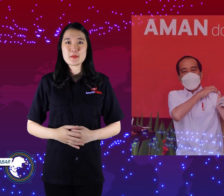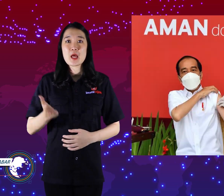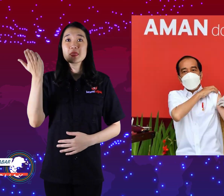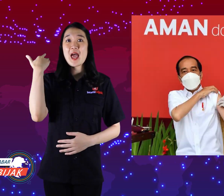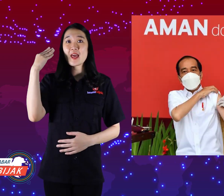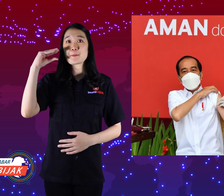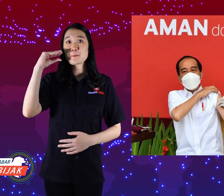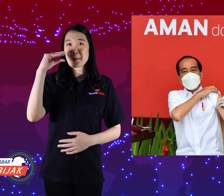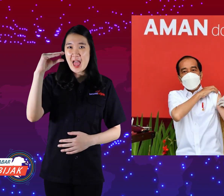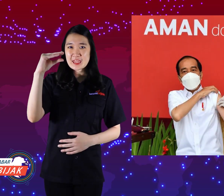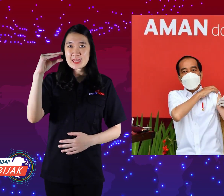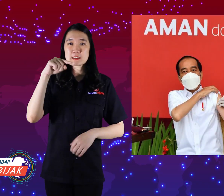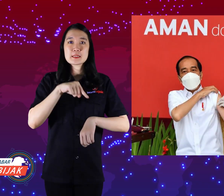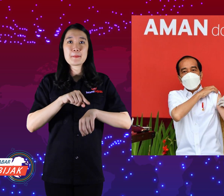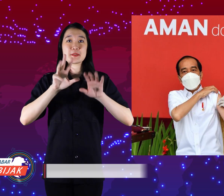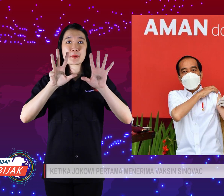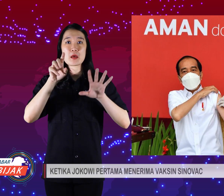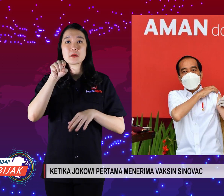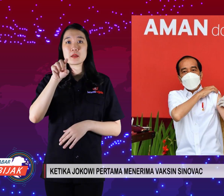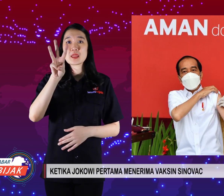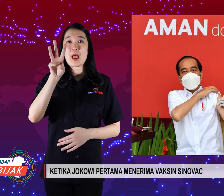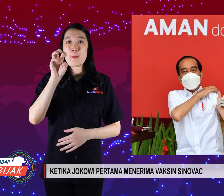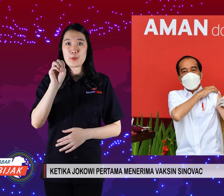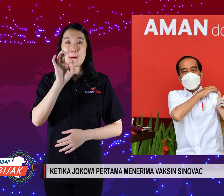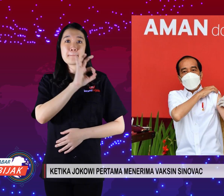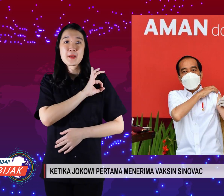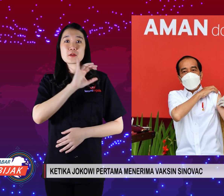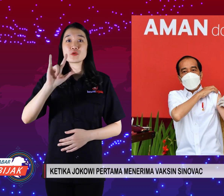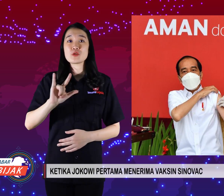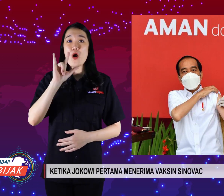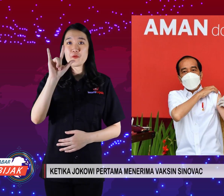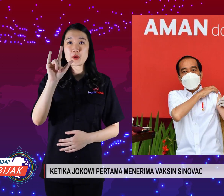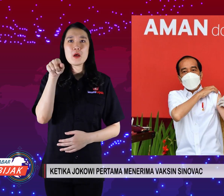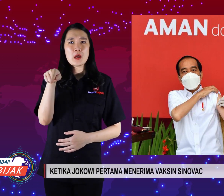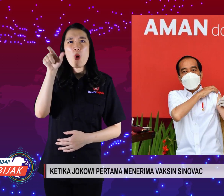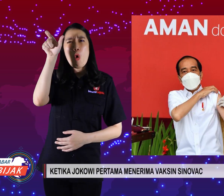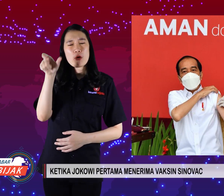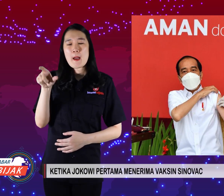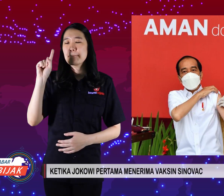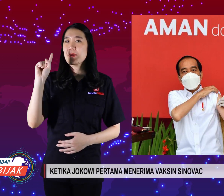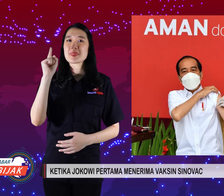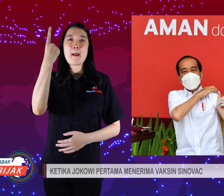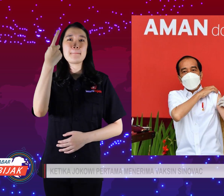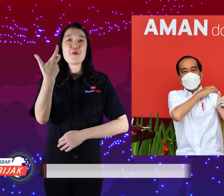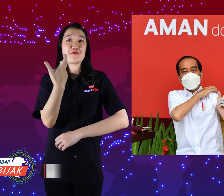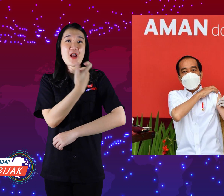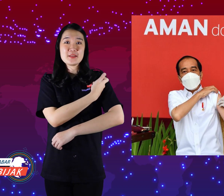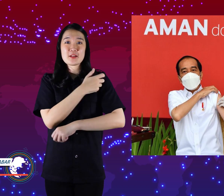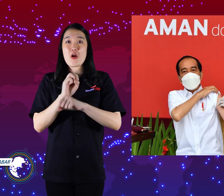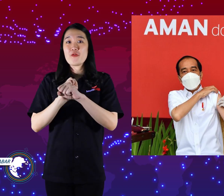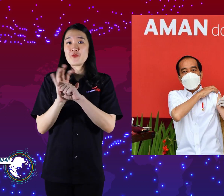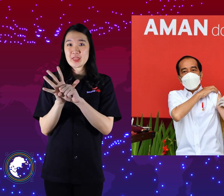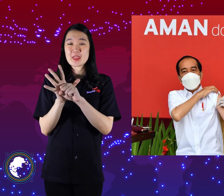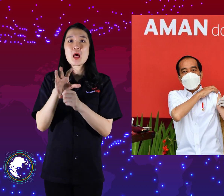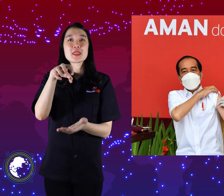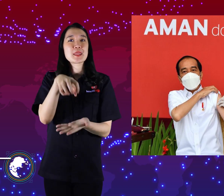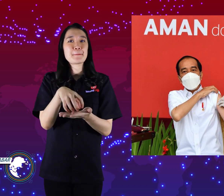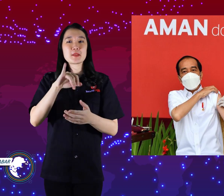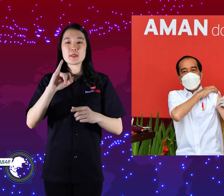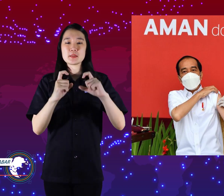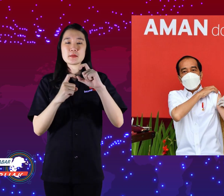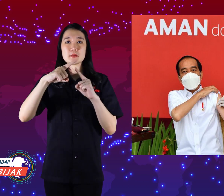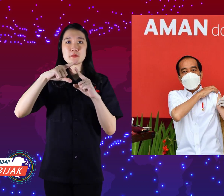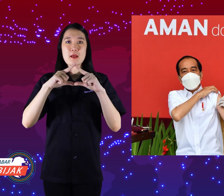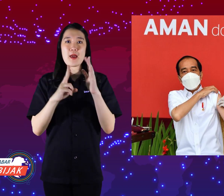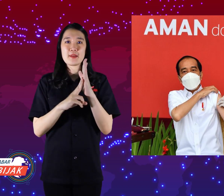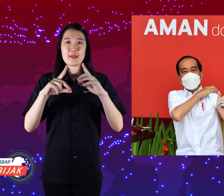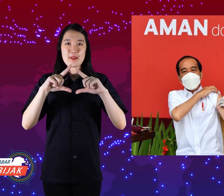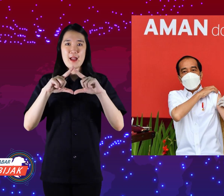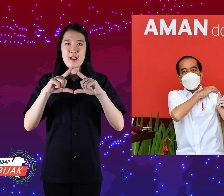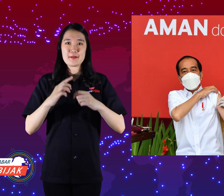Kemarin pagi jam 9.30 Presiden Jokowi adalah orang pertama yang divaksin COVID-19 di Istana.